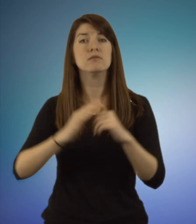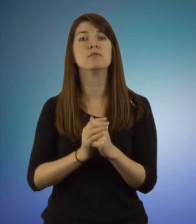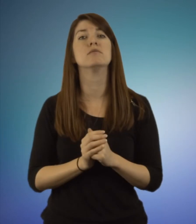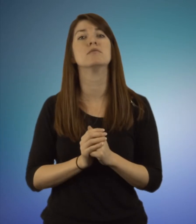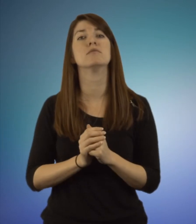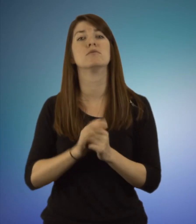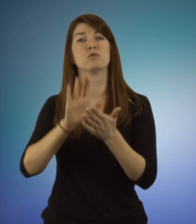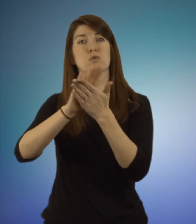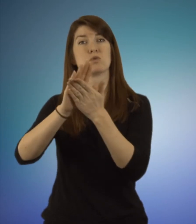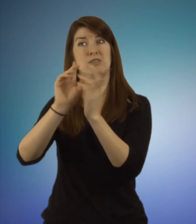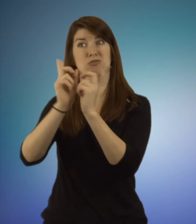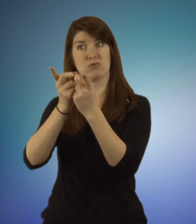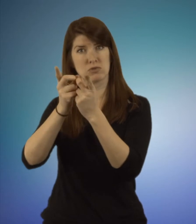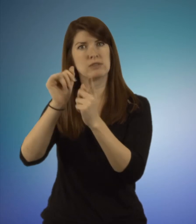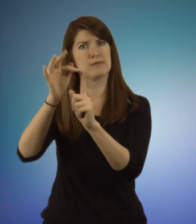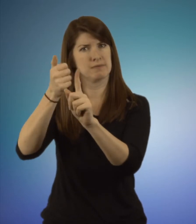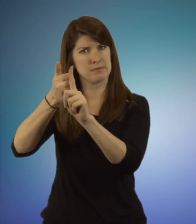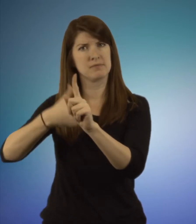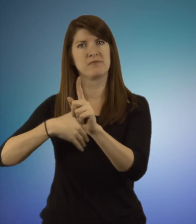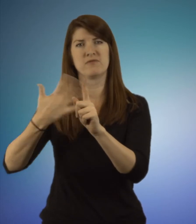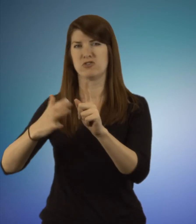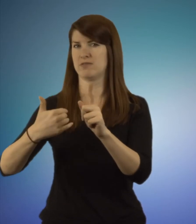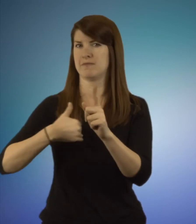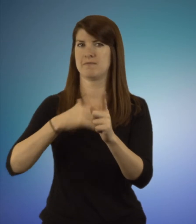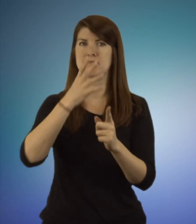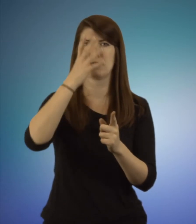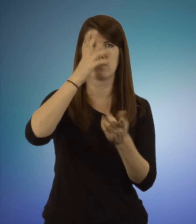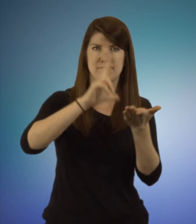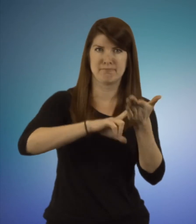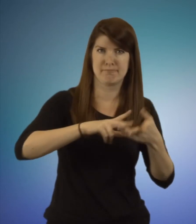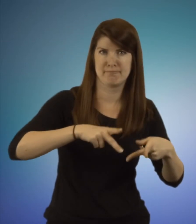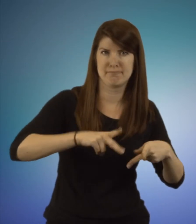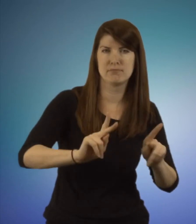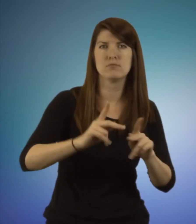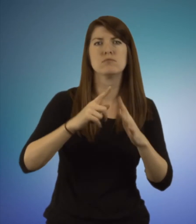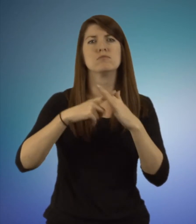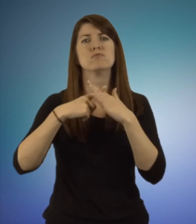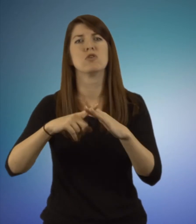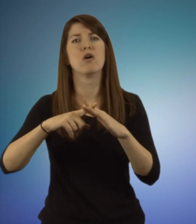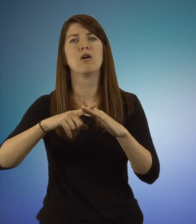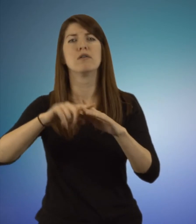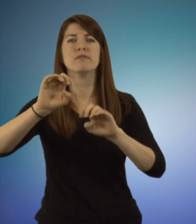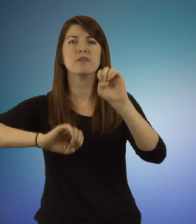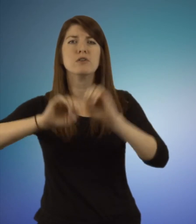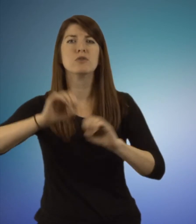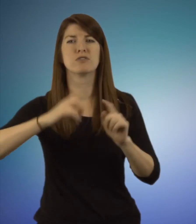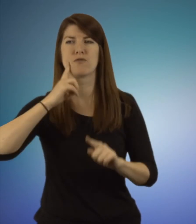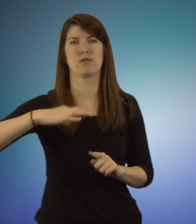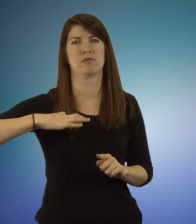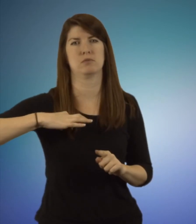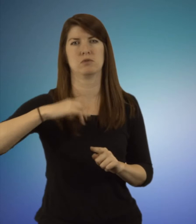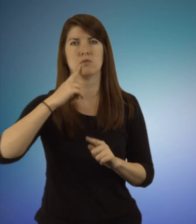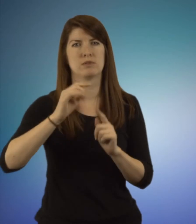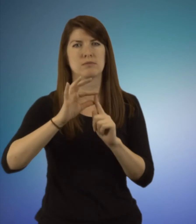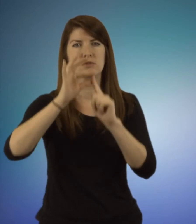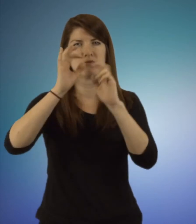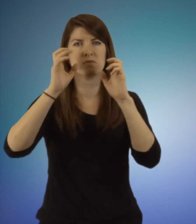Aquí es donde se pasa de un IFSP, que es el plan de servicio familiar individual, a un FIE, que